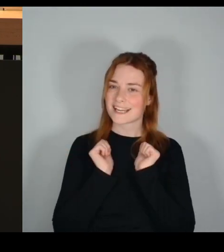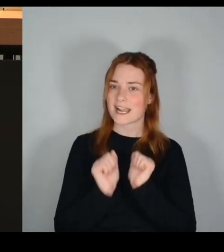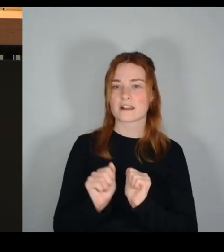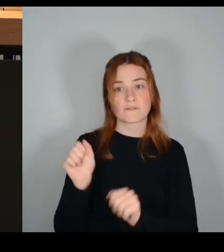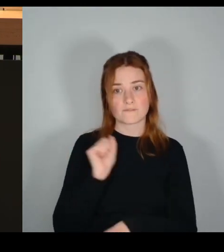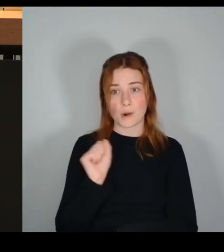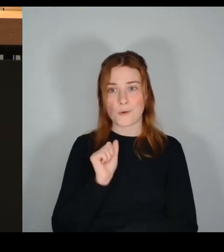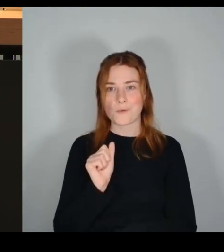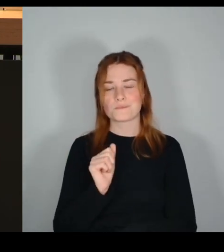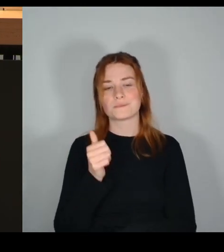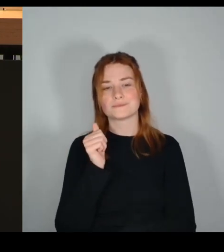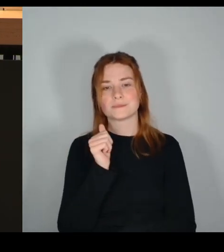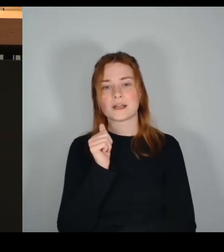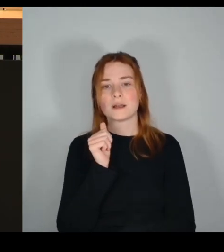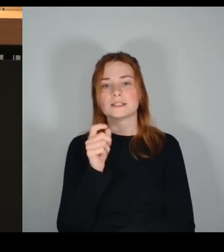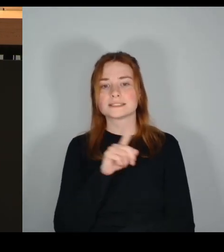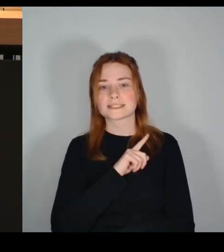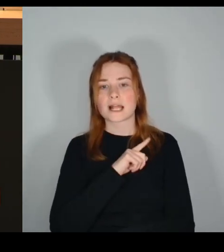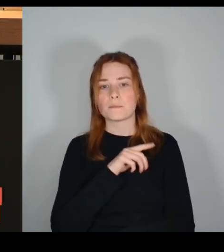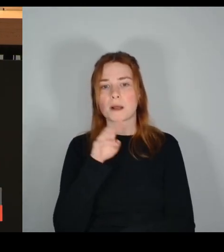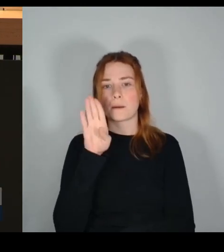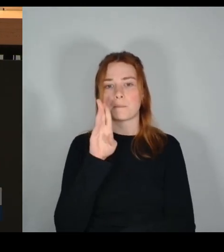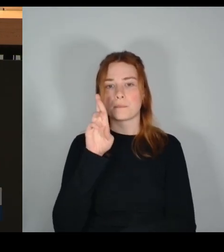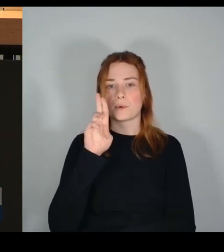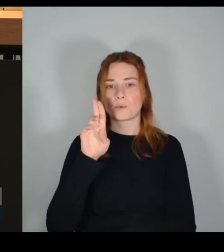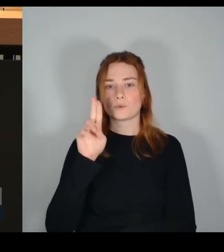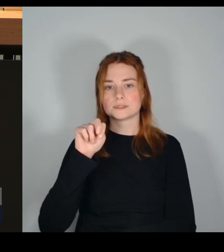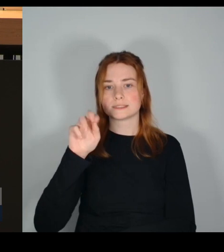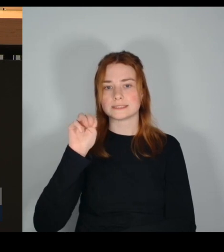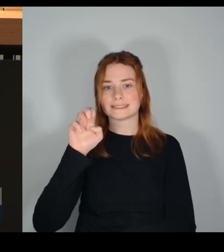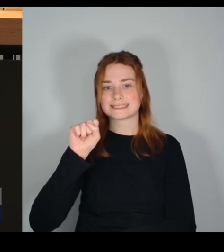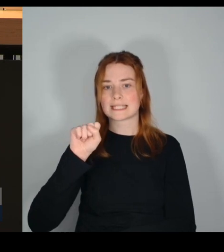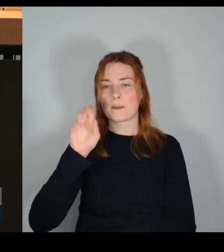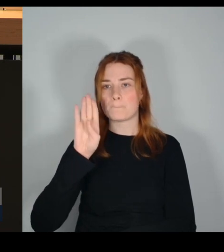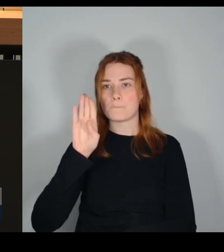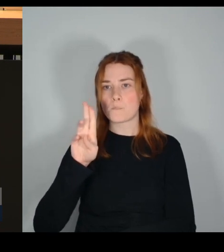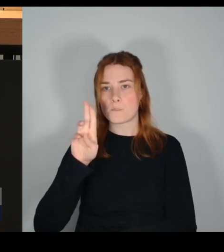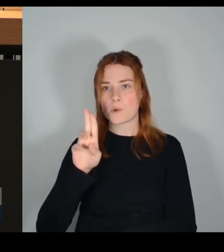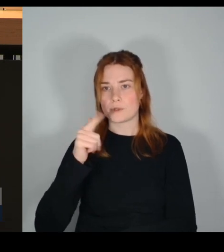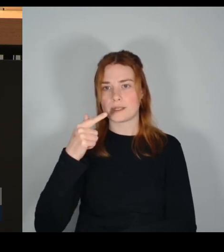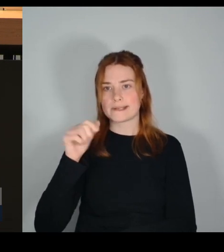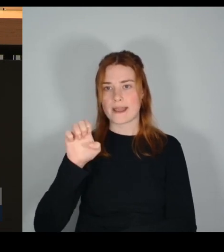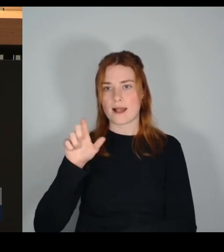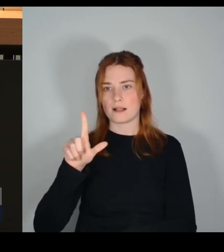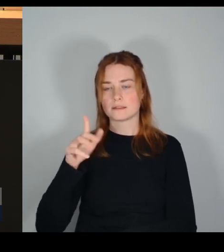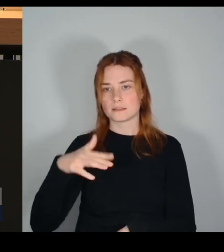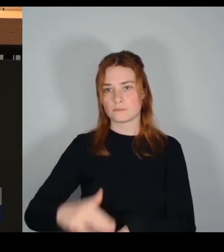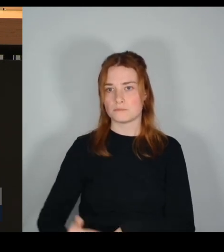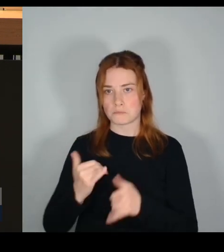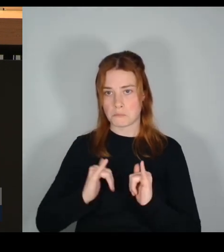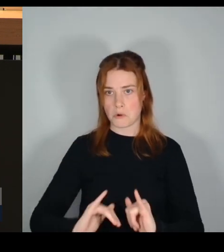Da bin ich geboren und aufgewachsen, bis zu meinem 16. Lebensjahr und